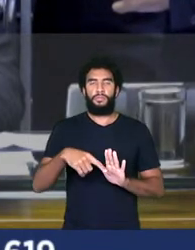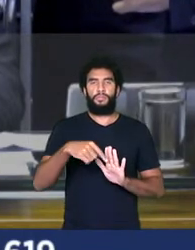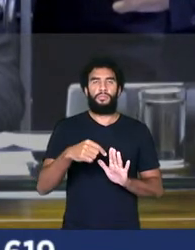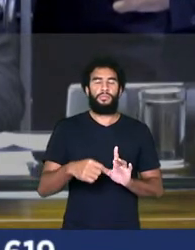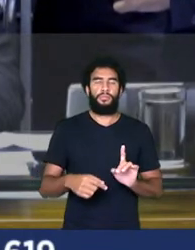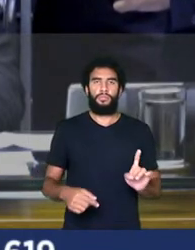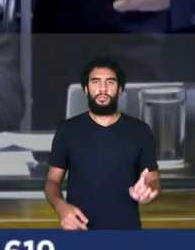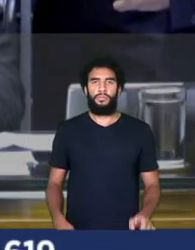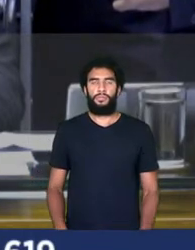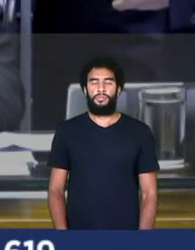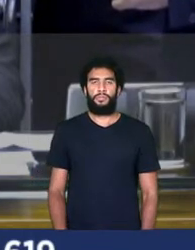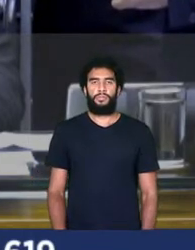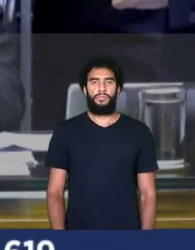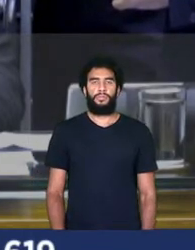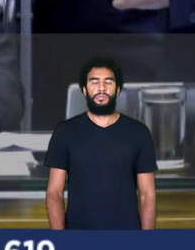EMENDA, PRESIDENTE. -- [PRESIDENTE]: NÃO AO